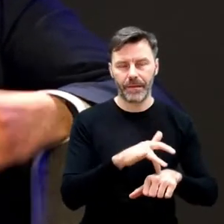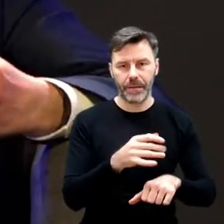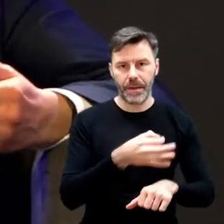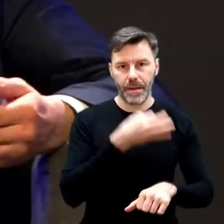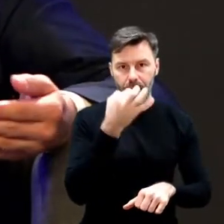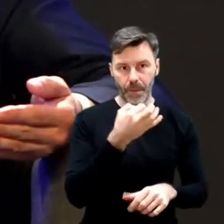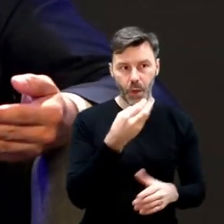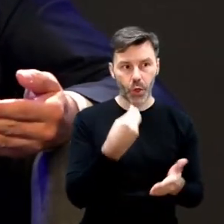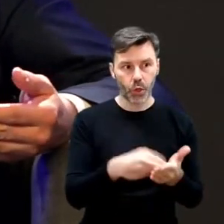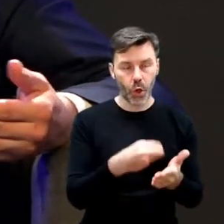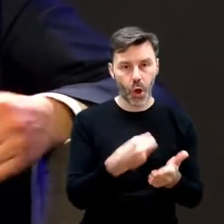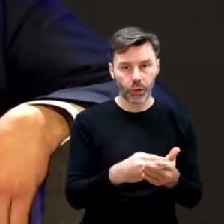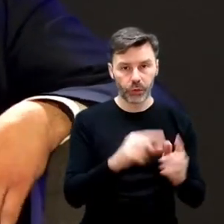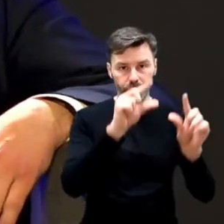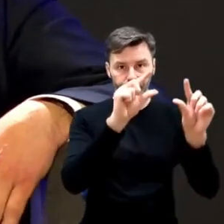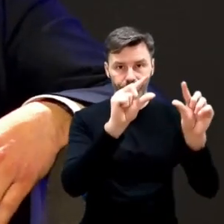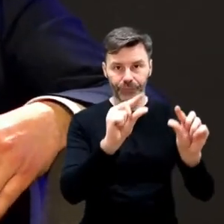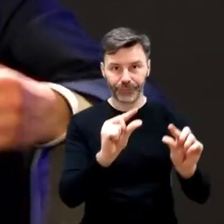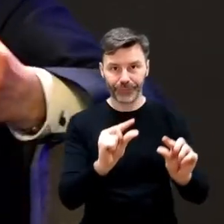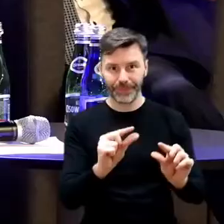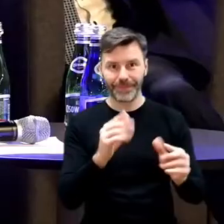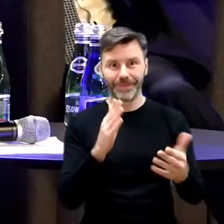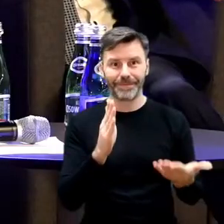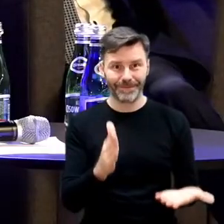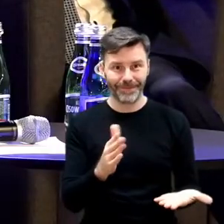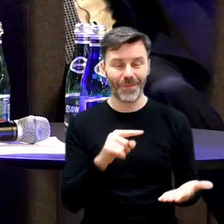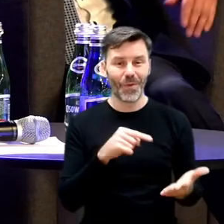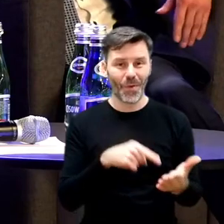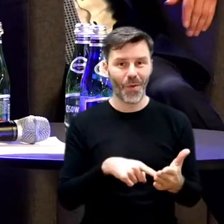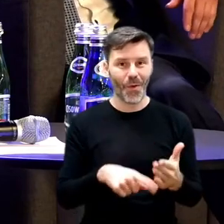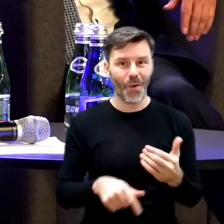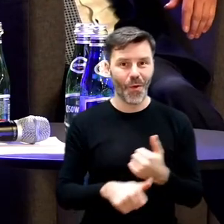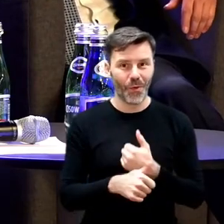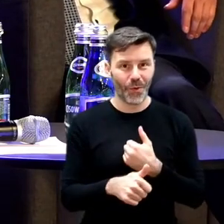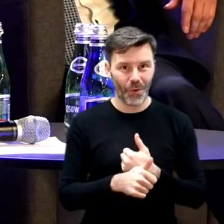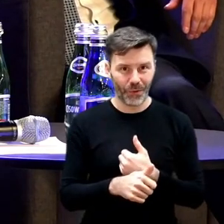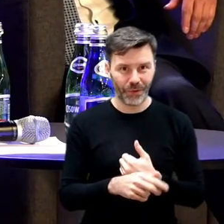O to przede wszystkim chodzi właściwie w każdym rodzaju budownictwa,